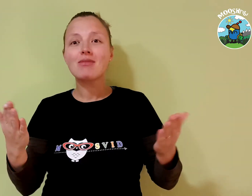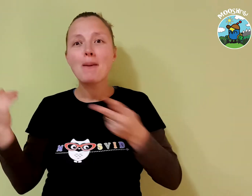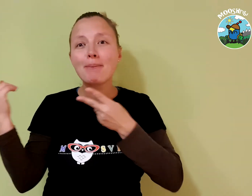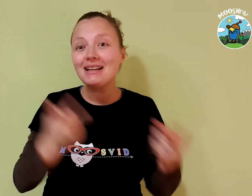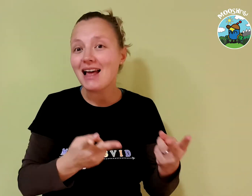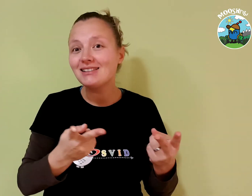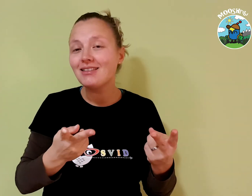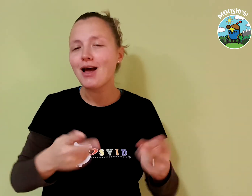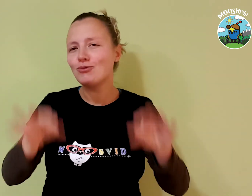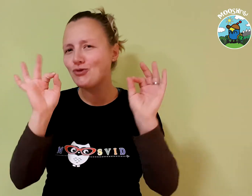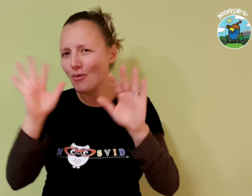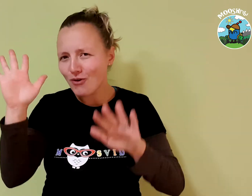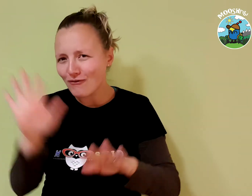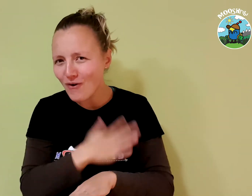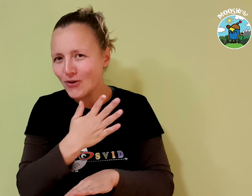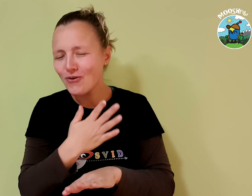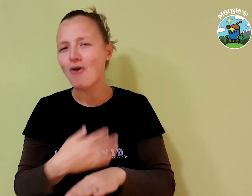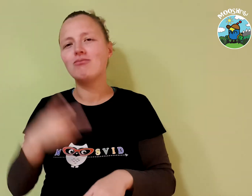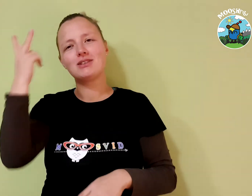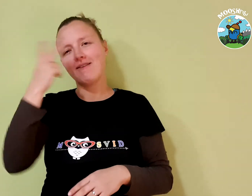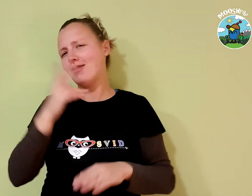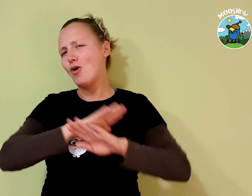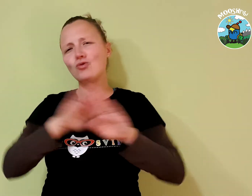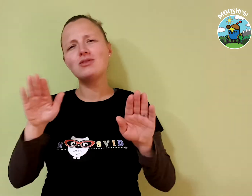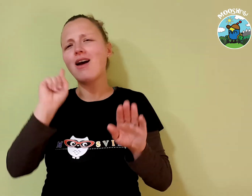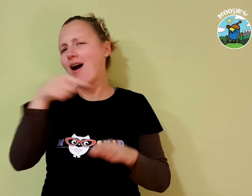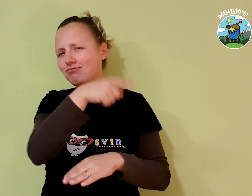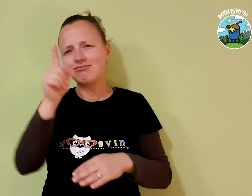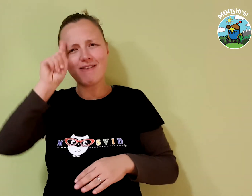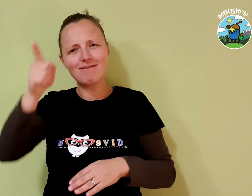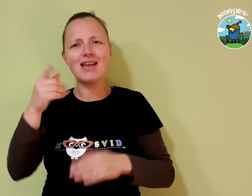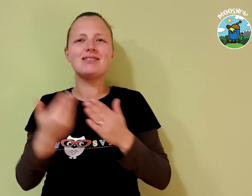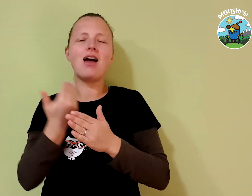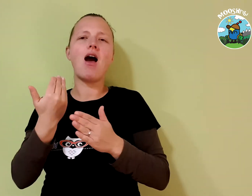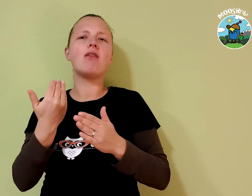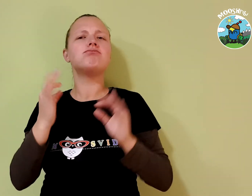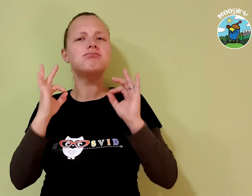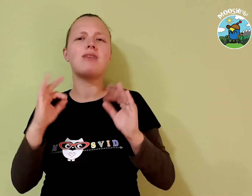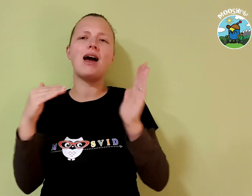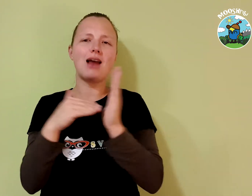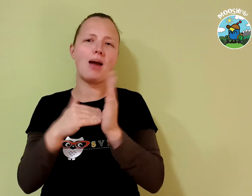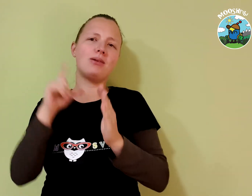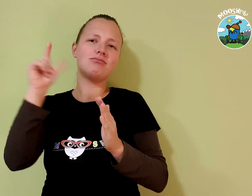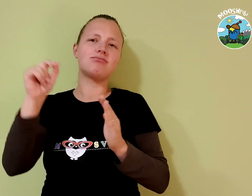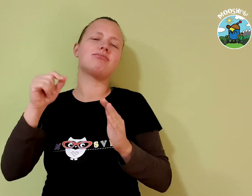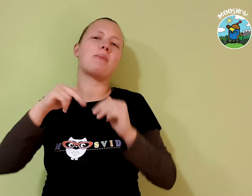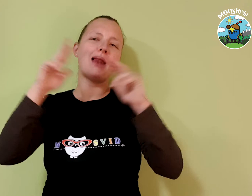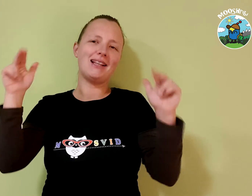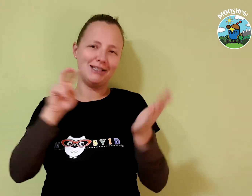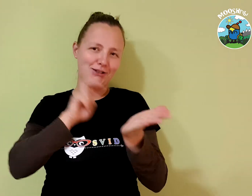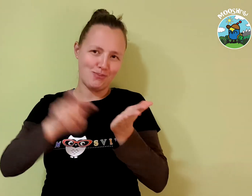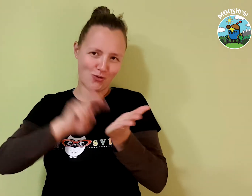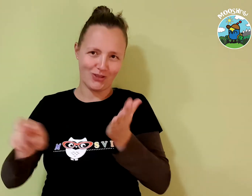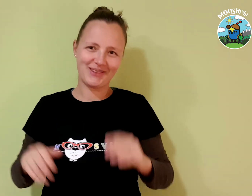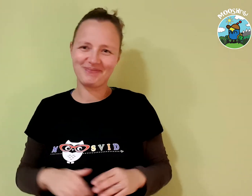Prinesite dobro voljo in vse, kar veste, da potrebujete za planinski pohod.